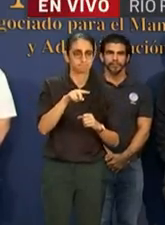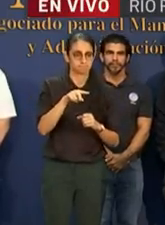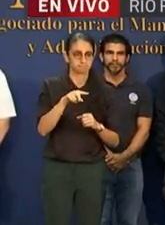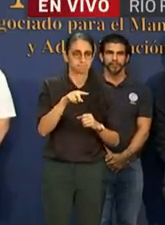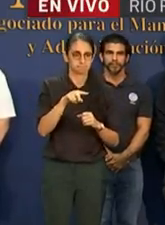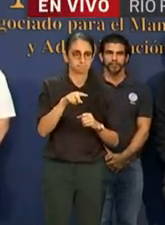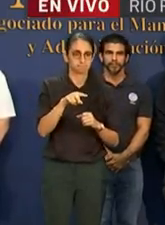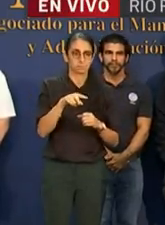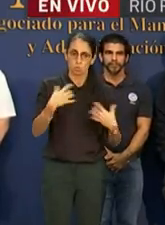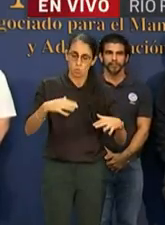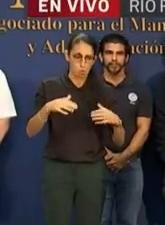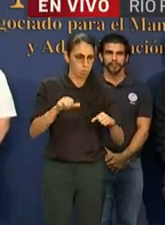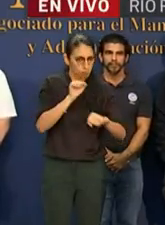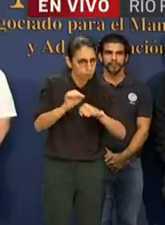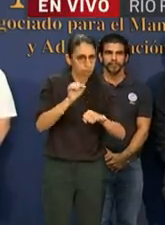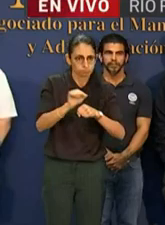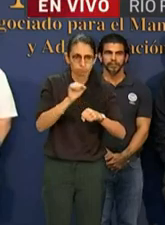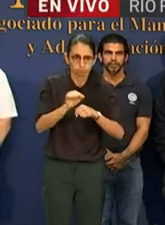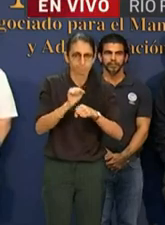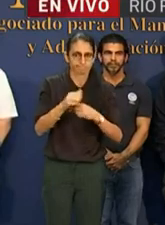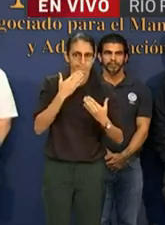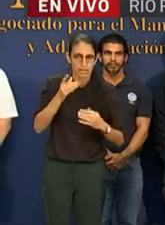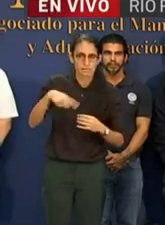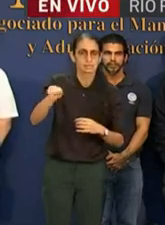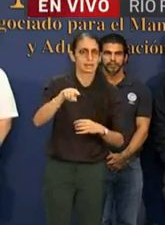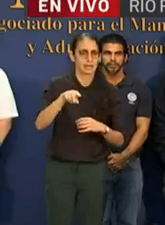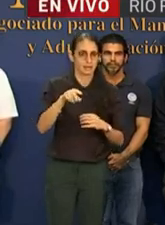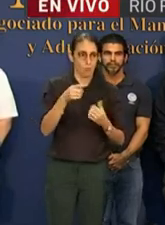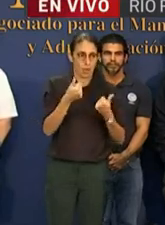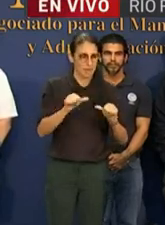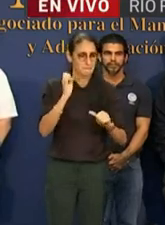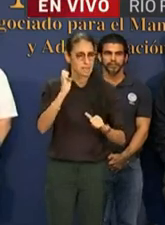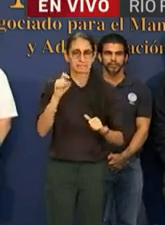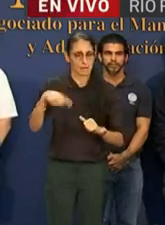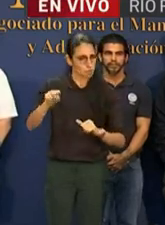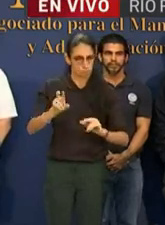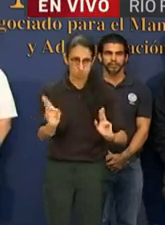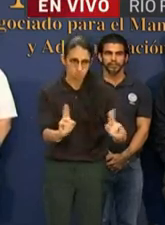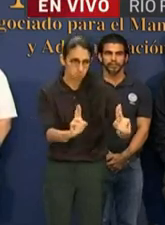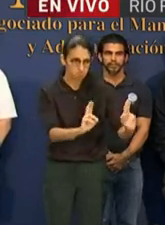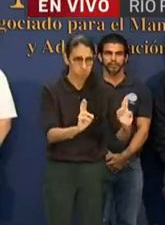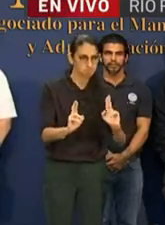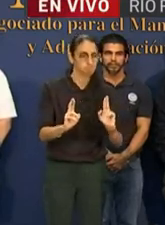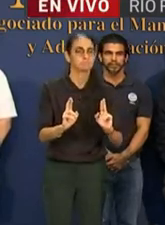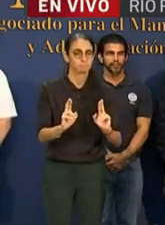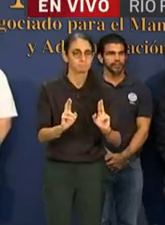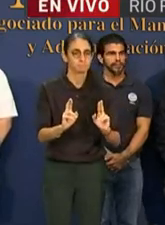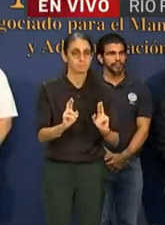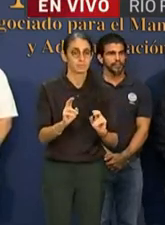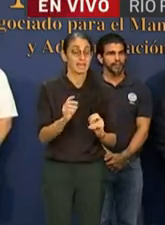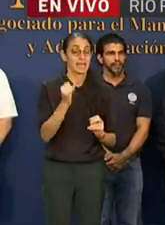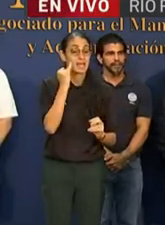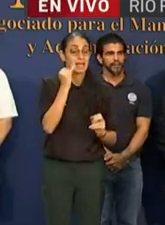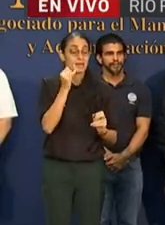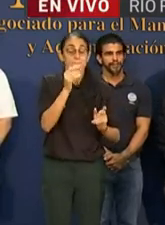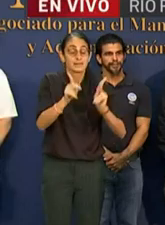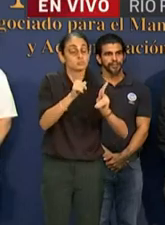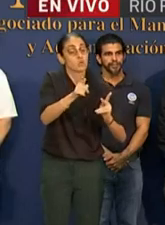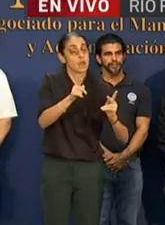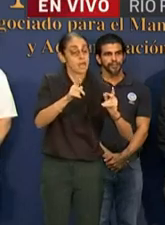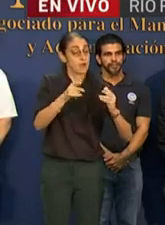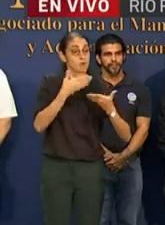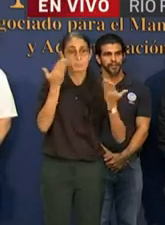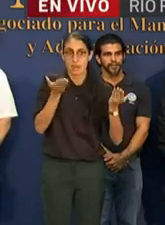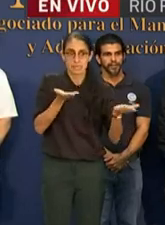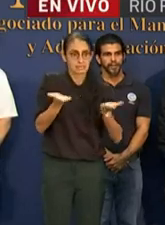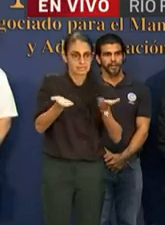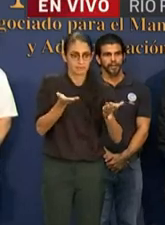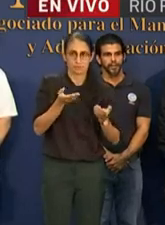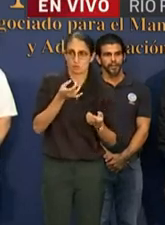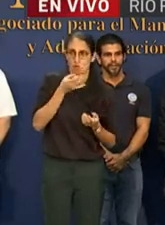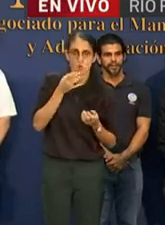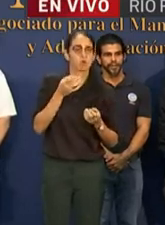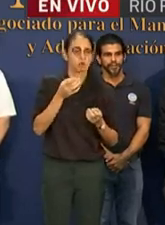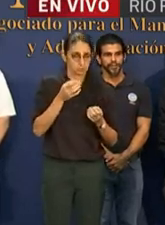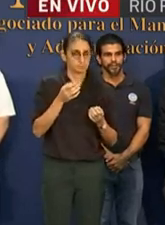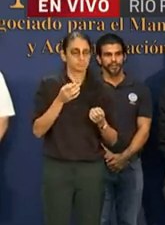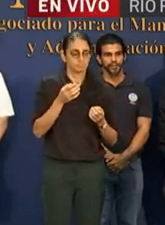TODOS LOS ALCALDES. EL PERSONAL